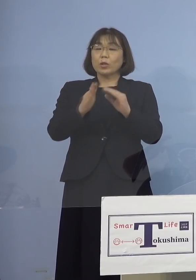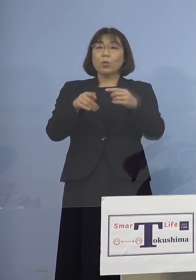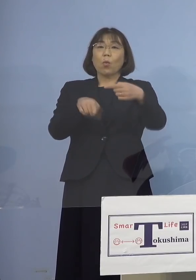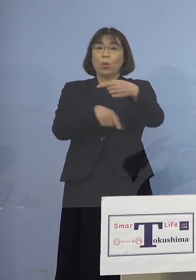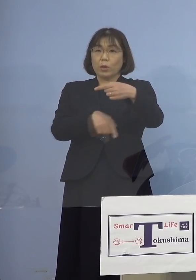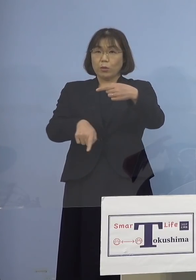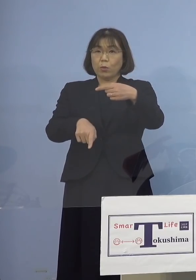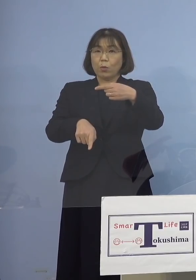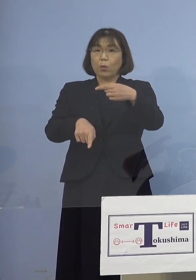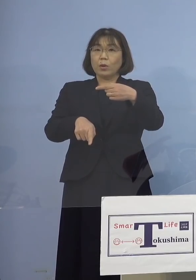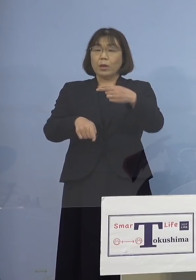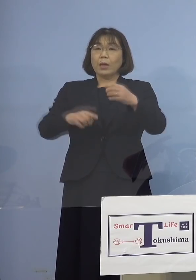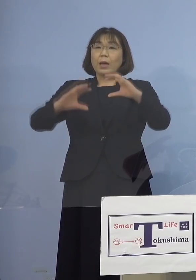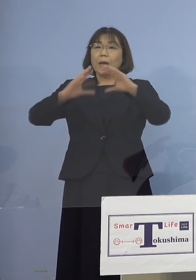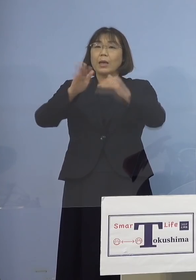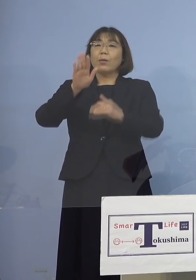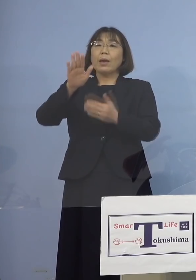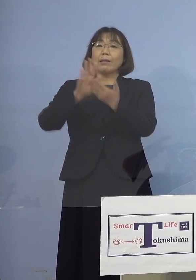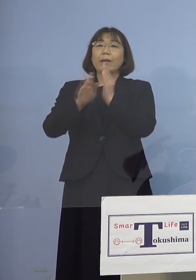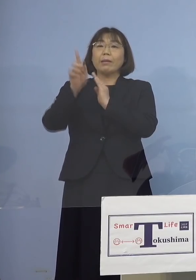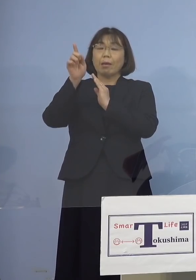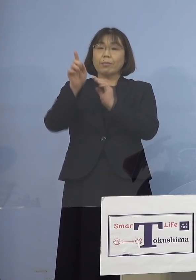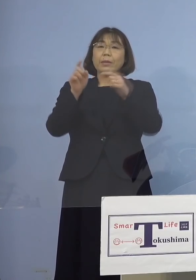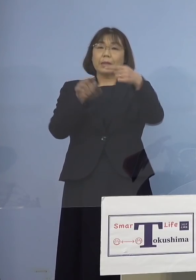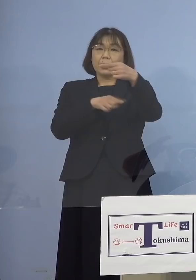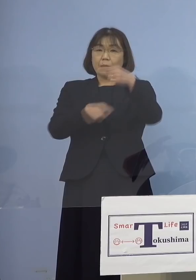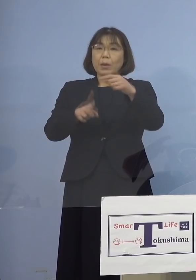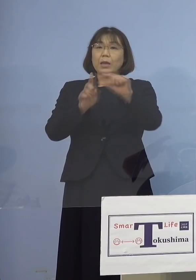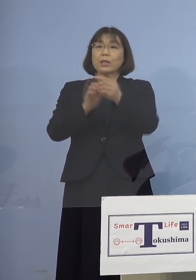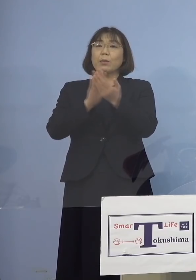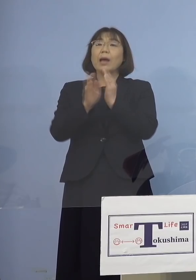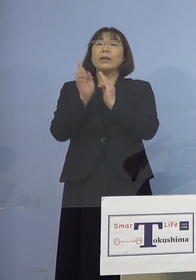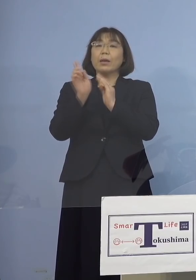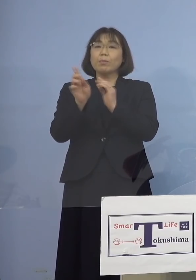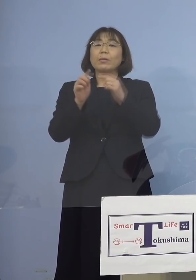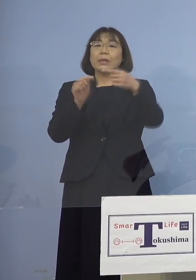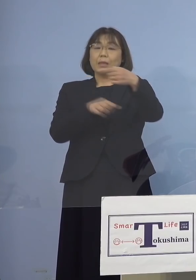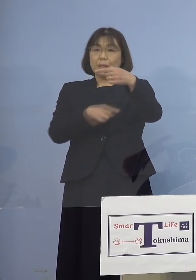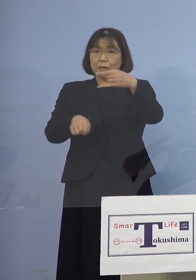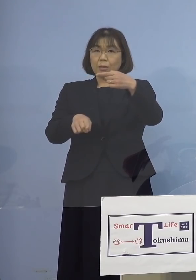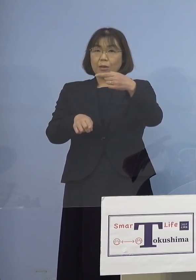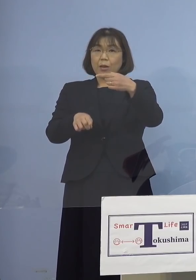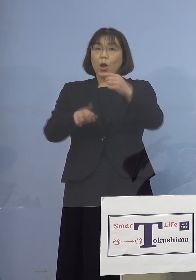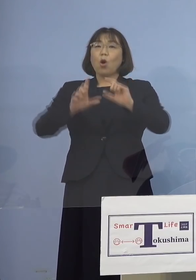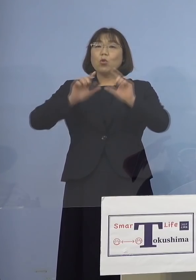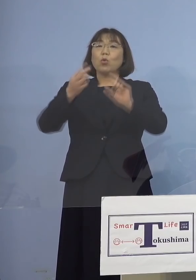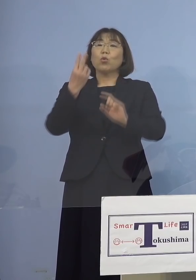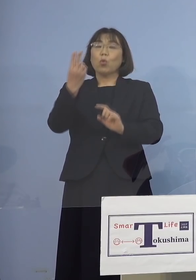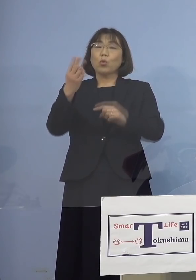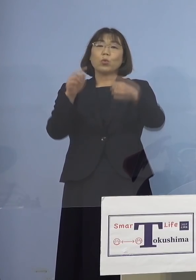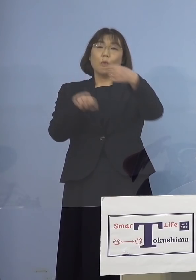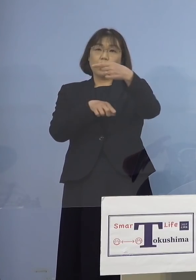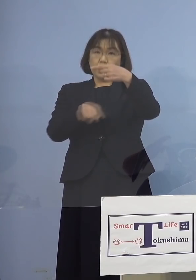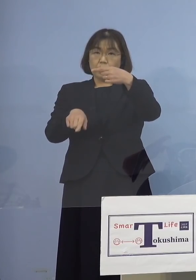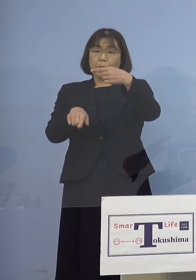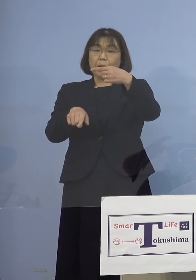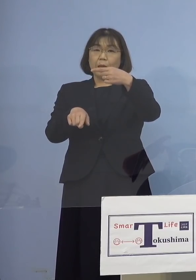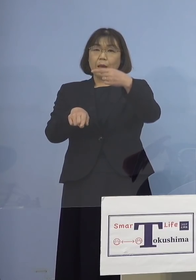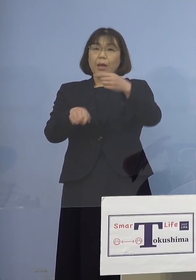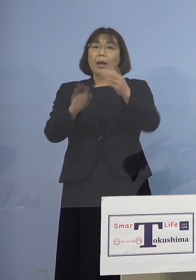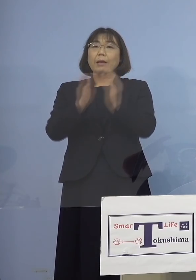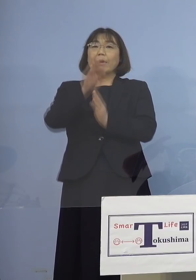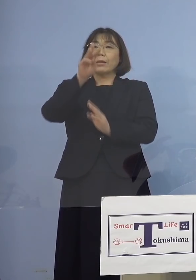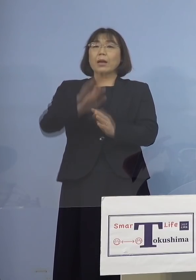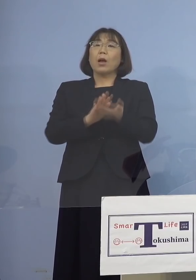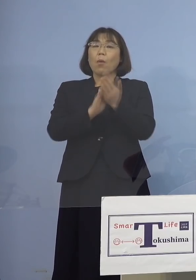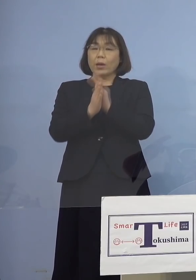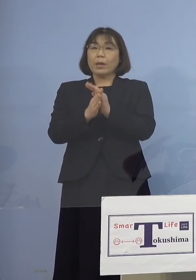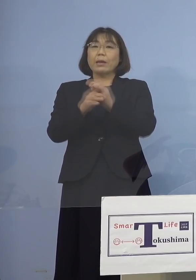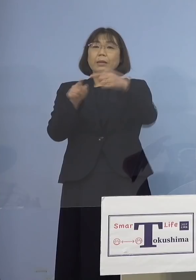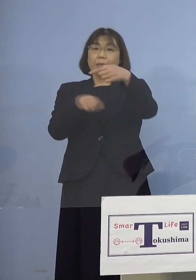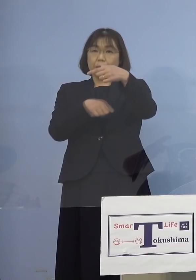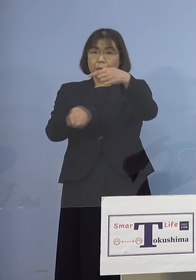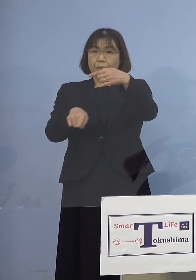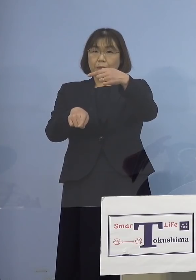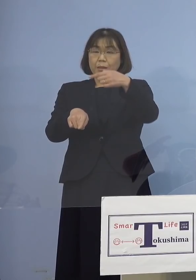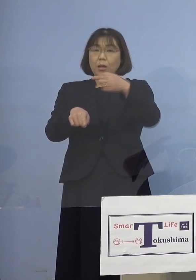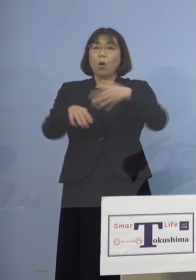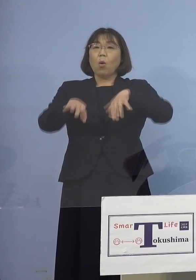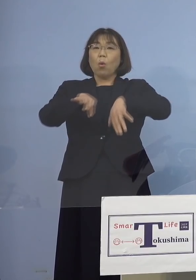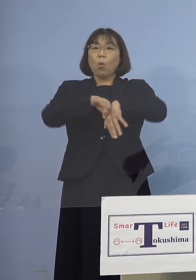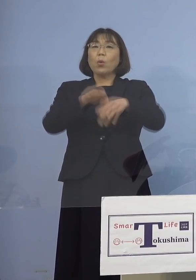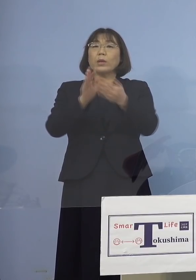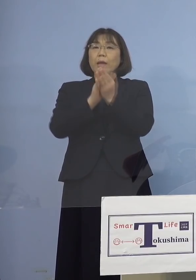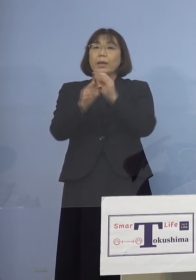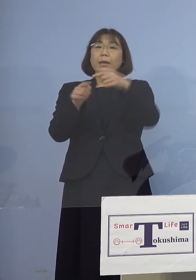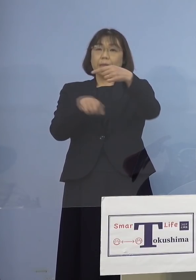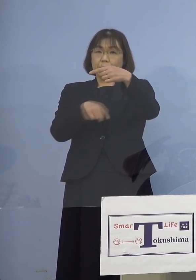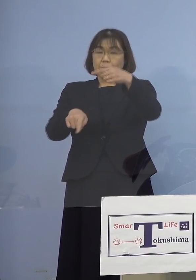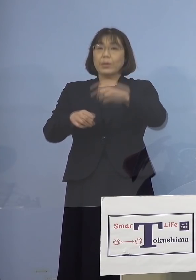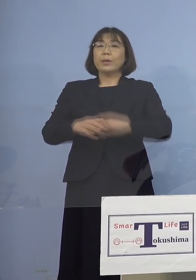岩手県1名、千葉県1名、東京都1名 神奈川県1名、大分県1名となります